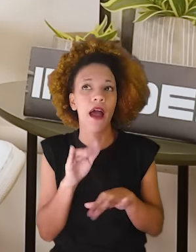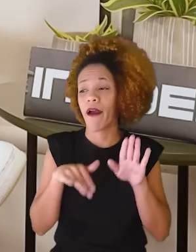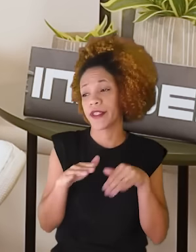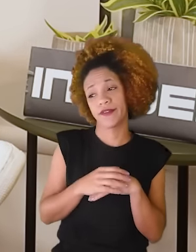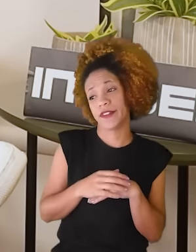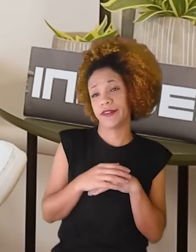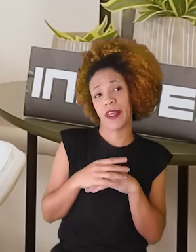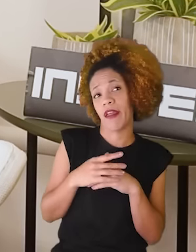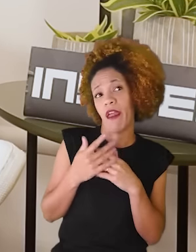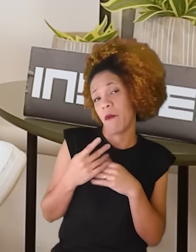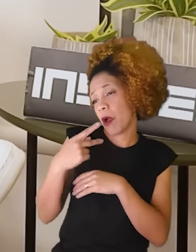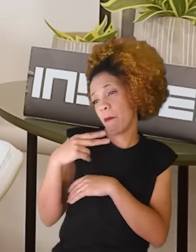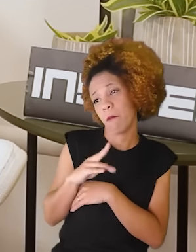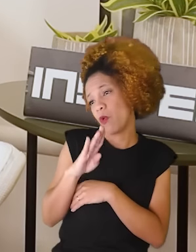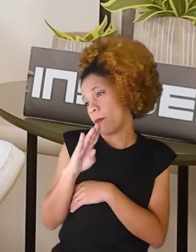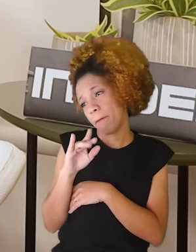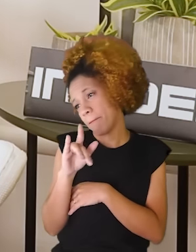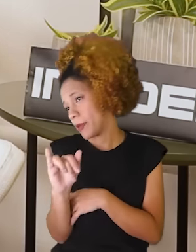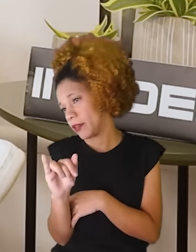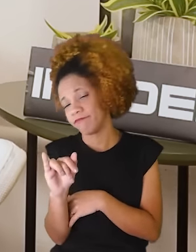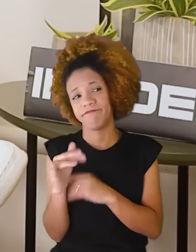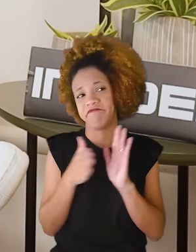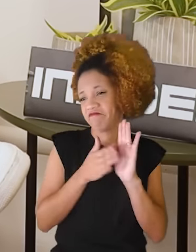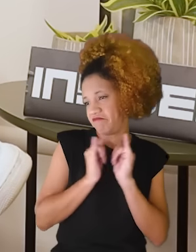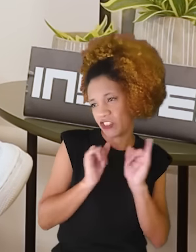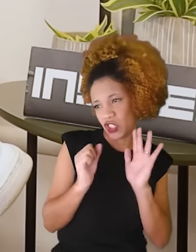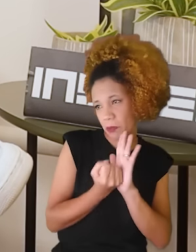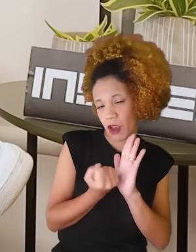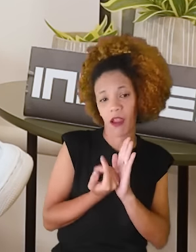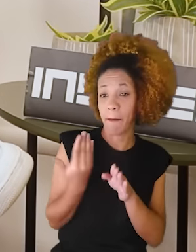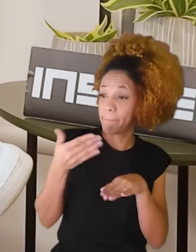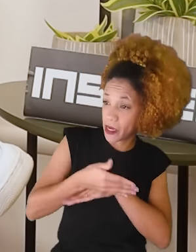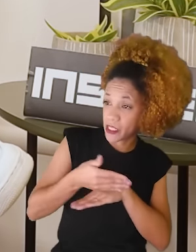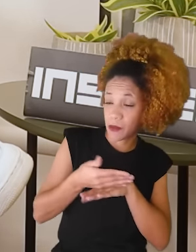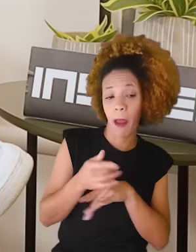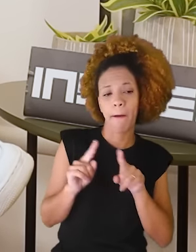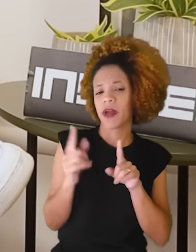tem uma puble ele sabe que é uma puble E aí ele participa sim participa mas é é é o natural dele